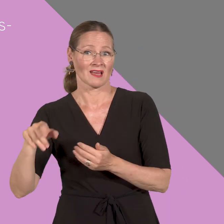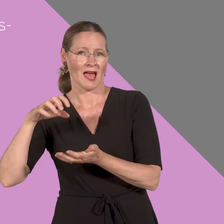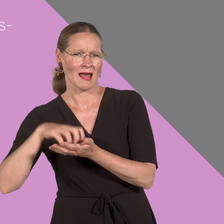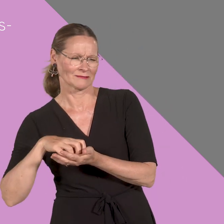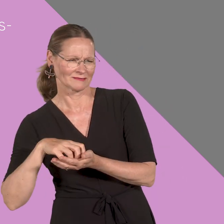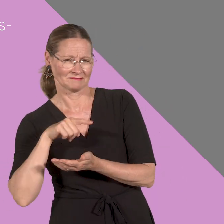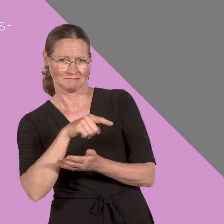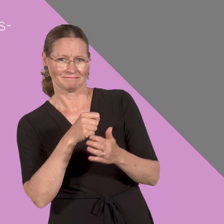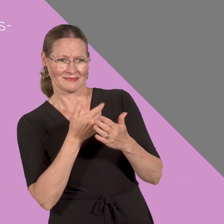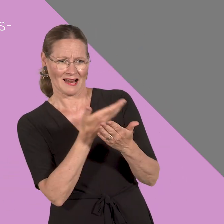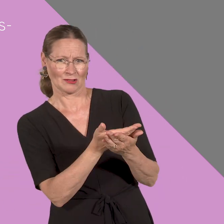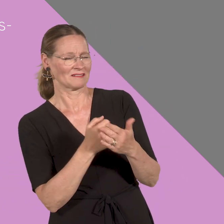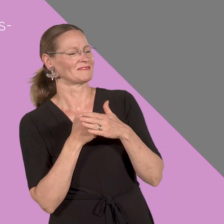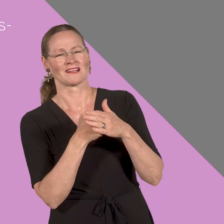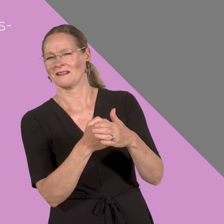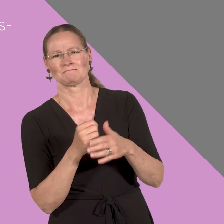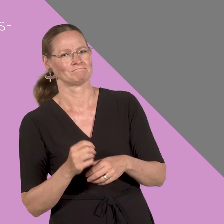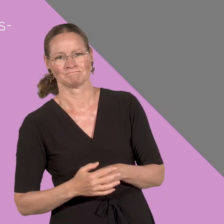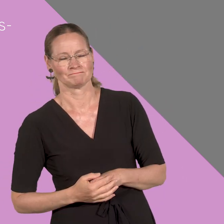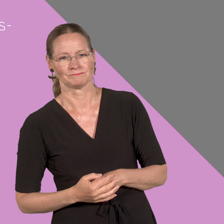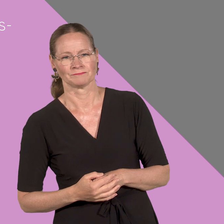Hallitus ei kannattanut tätäkään ehdotusta.